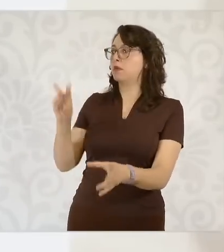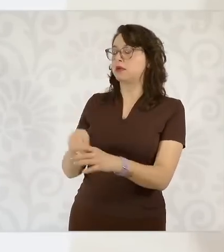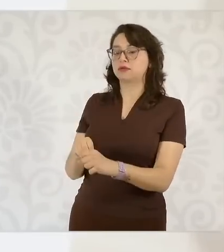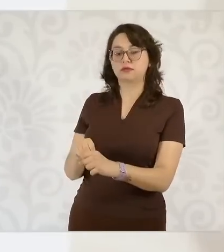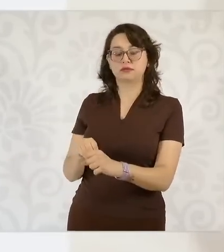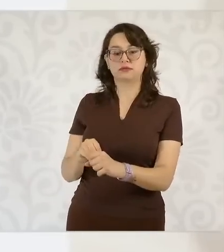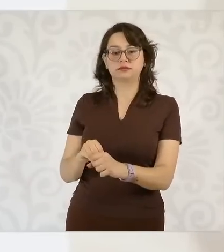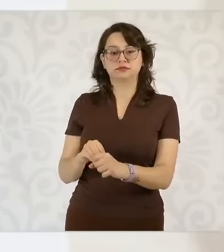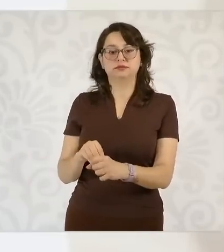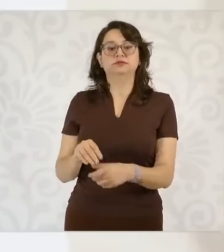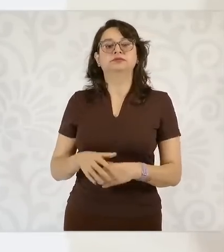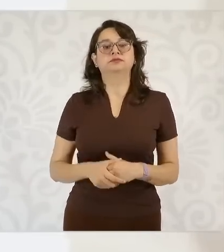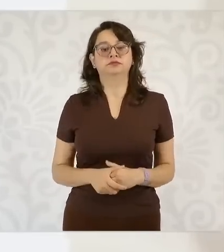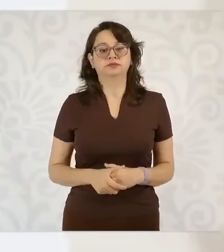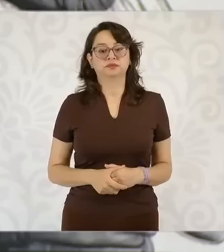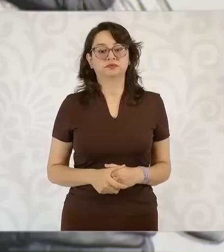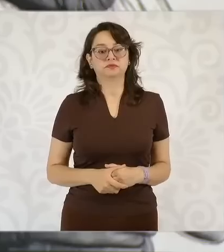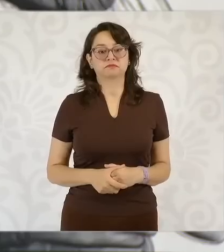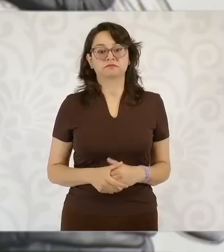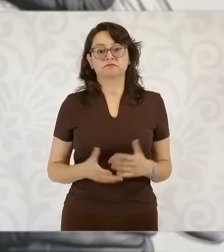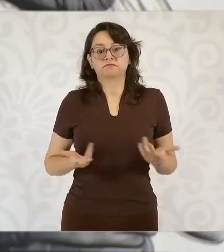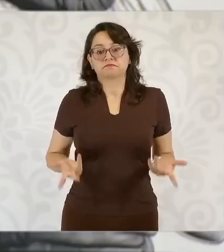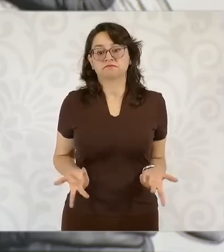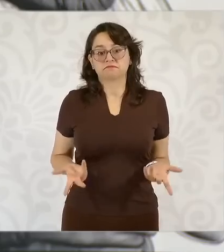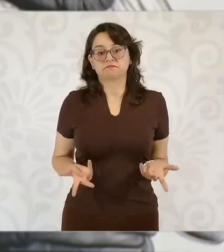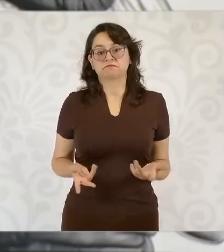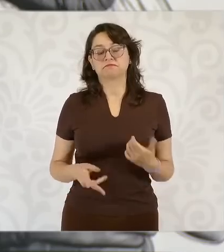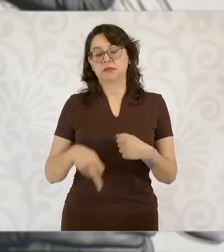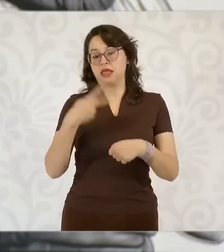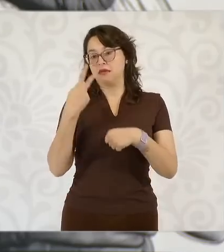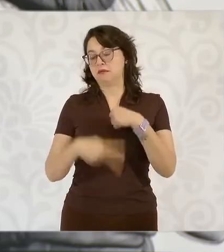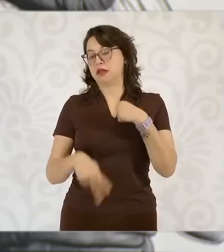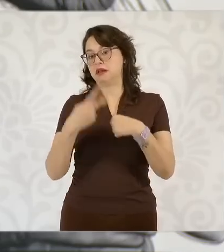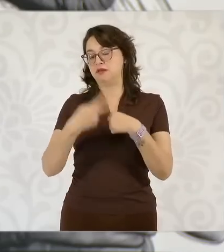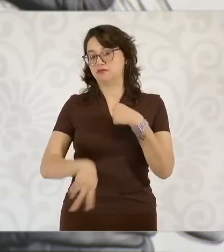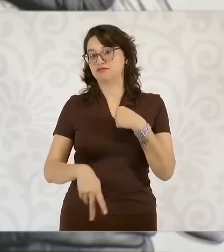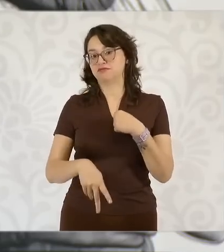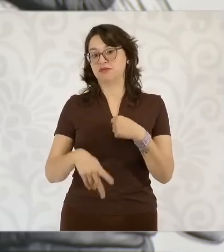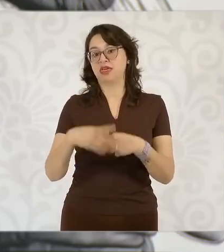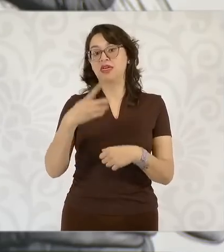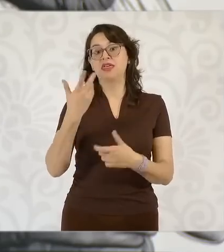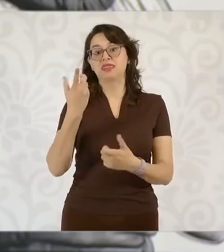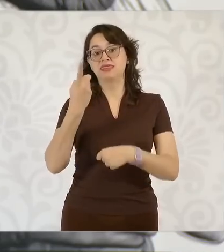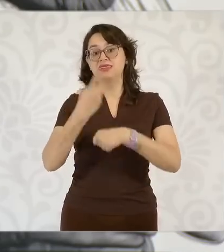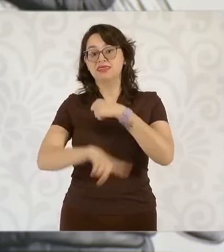que nosotros decimos es Esto va a afectar a los dos países y más Canadá también tiene su